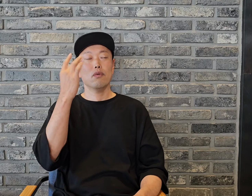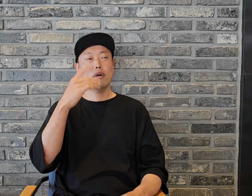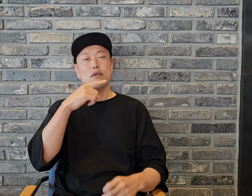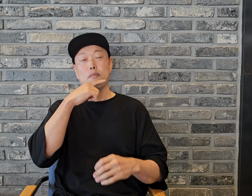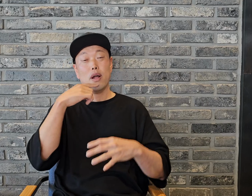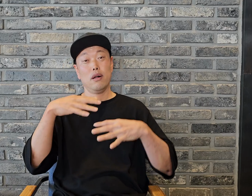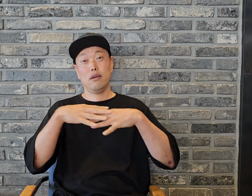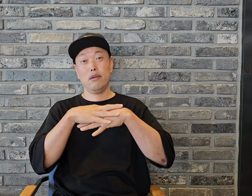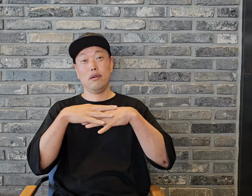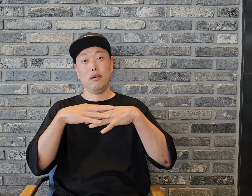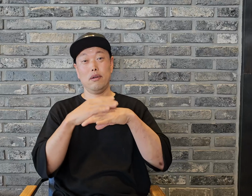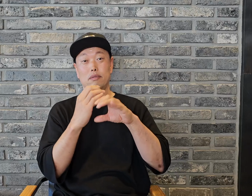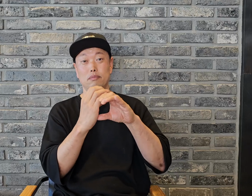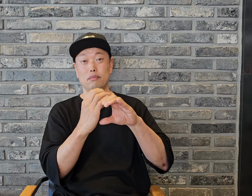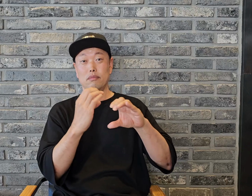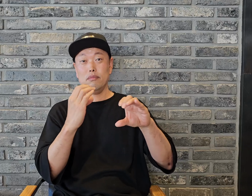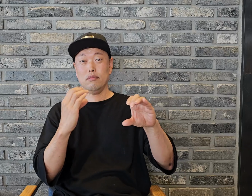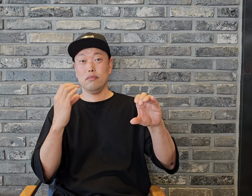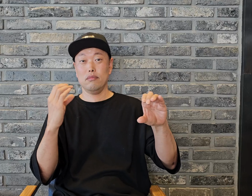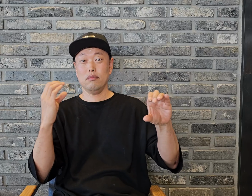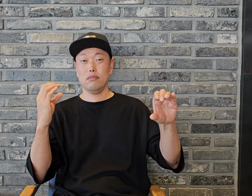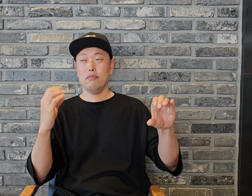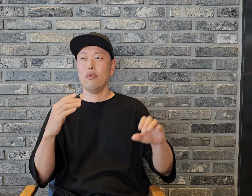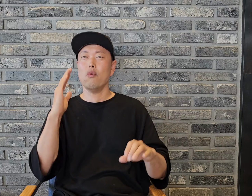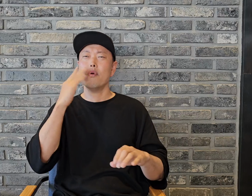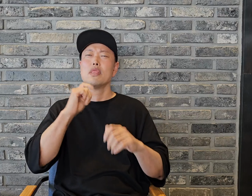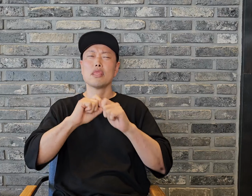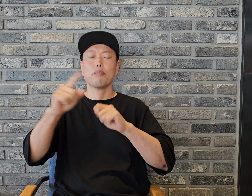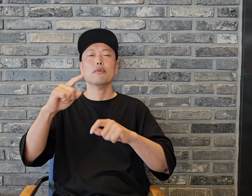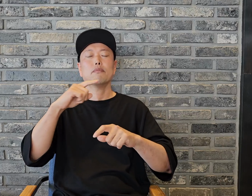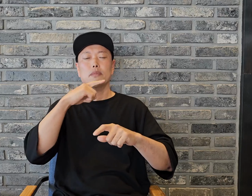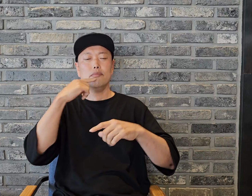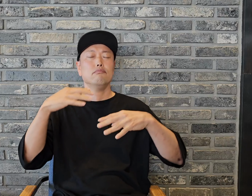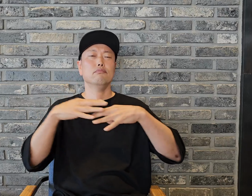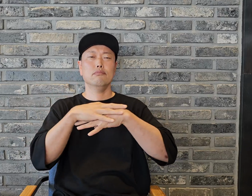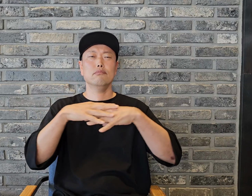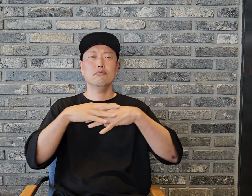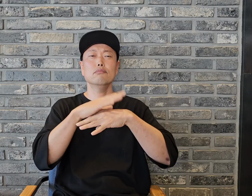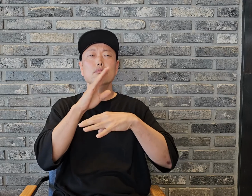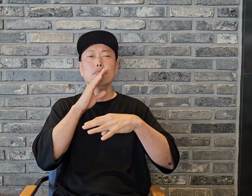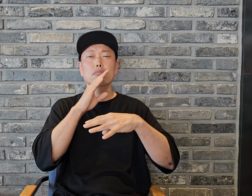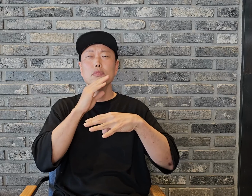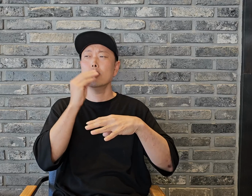Es ist richtig, Blutgefäße auf diese Weise auszudrücken, aber die meisten Gehörlosen bezeichnen es als „Blutkreislauf“.